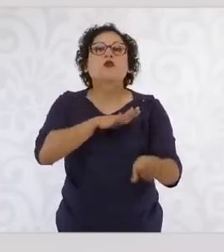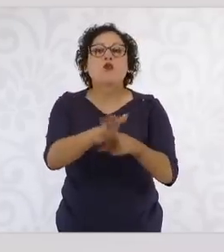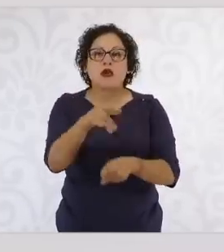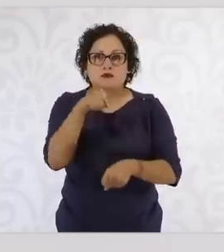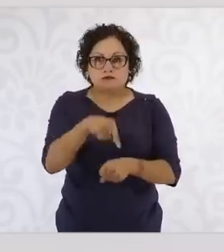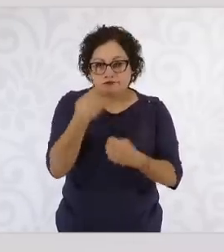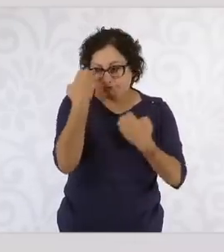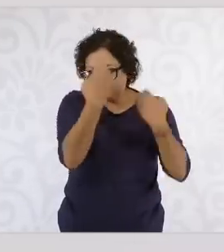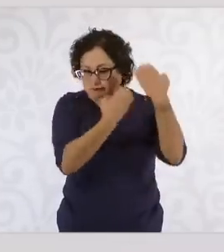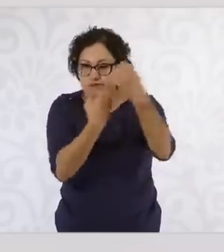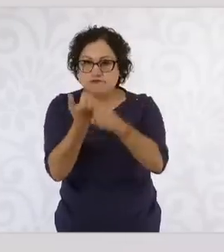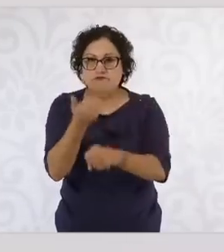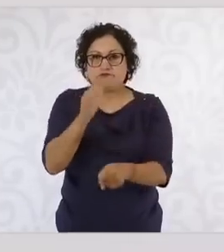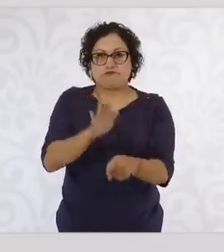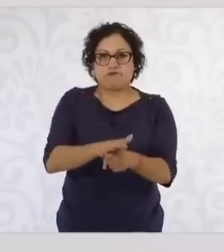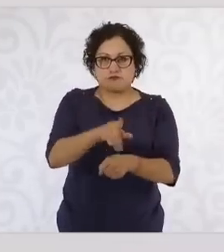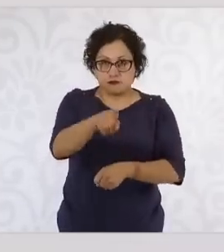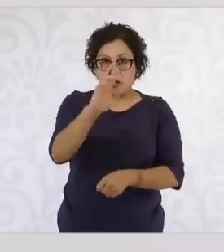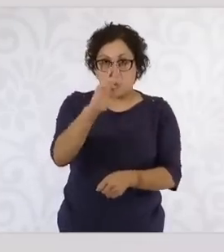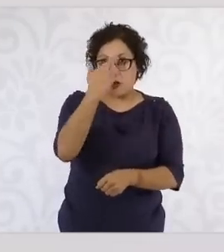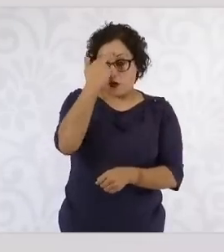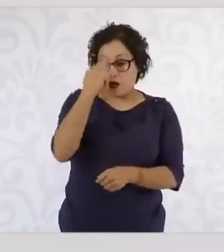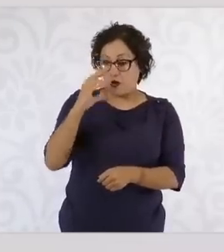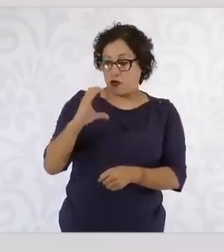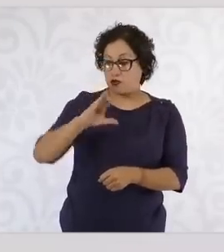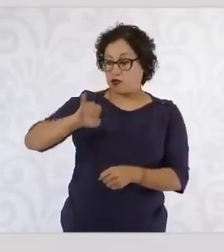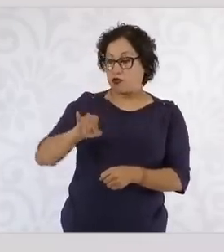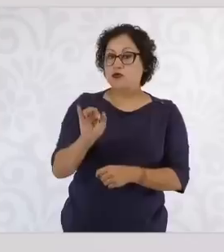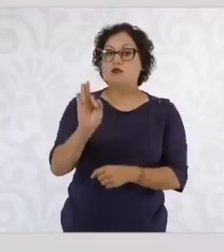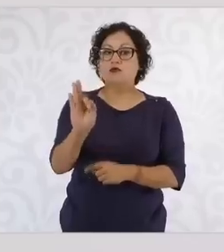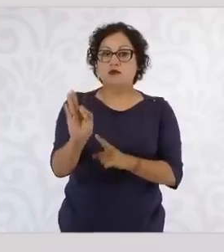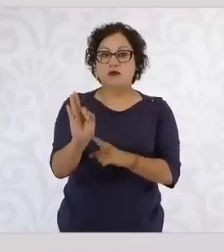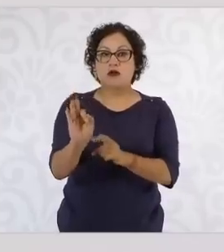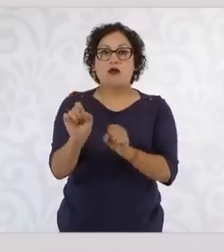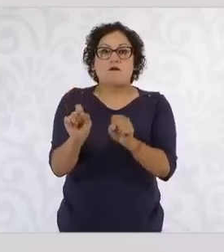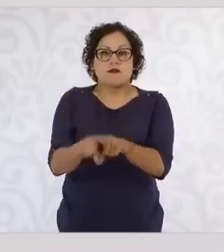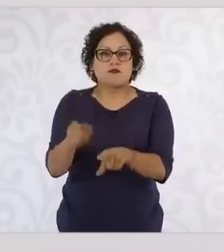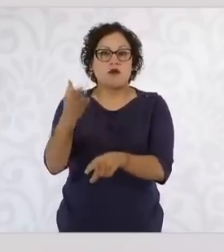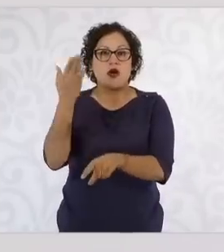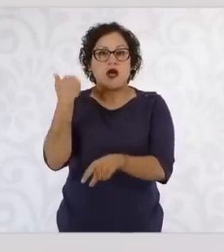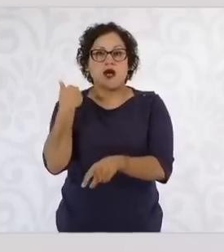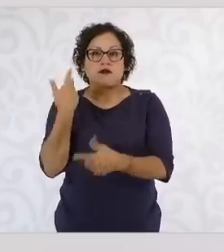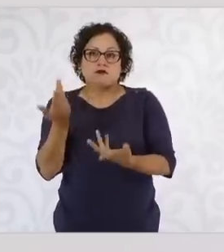que el consejo de la judicatura pues la corte era juez y parte y realmente Pues el consejo